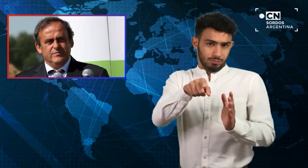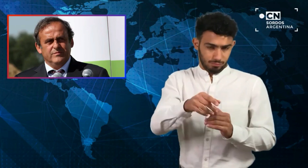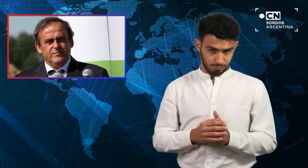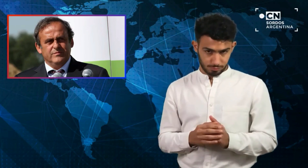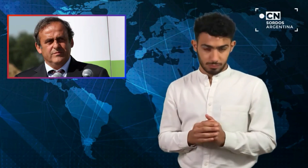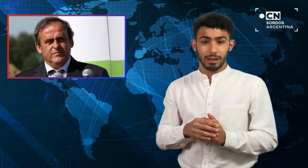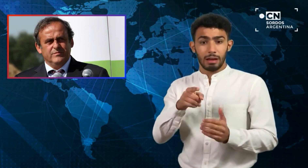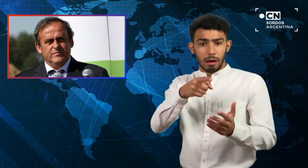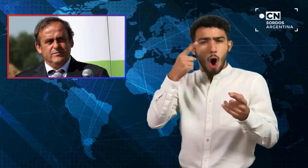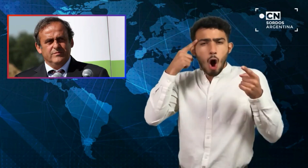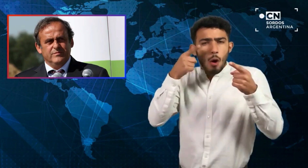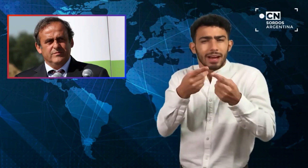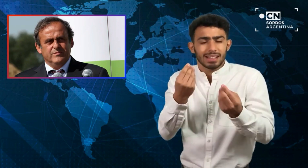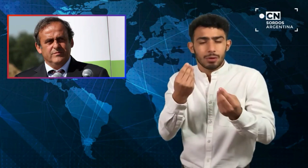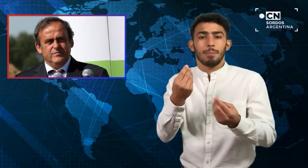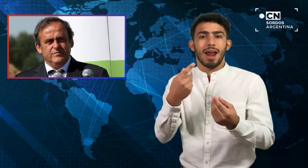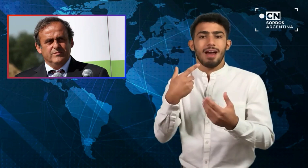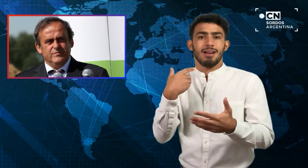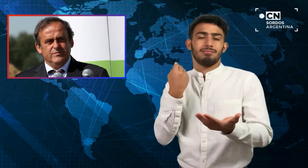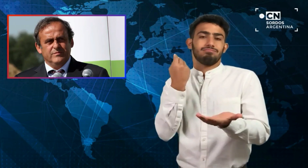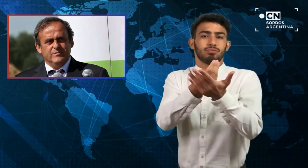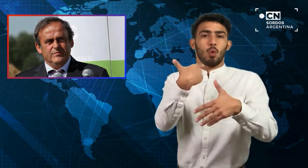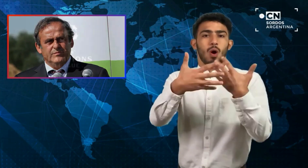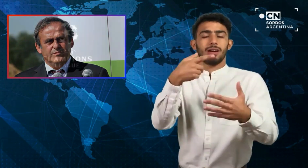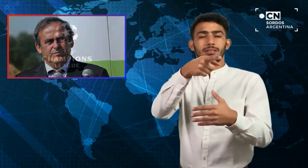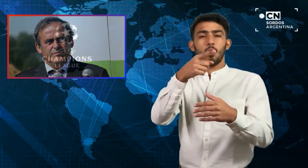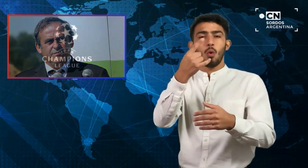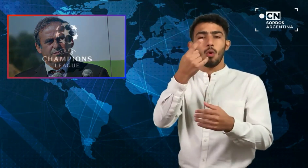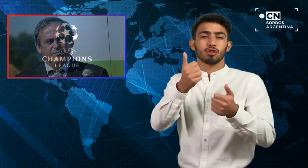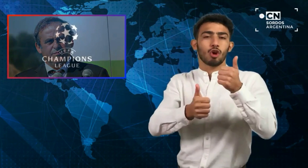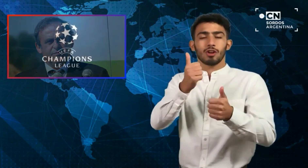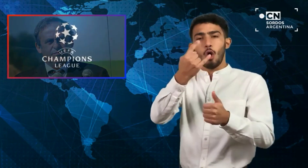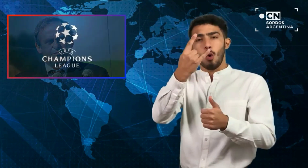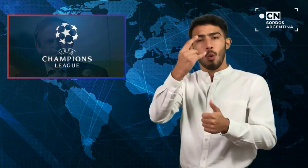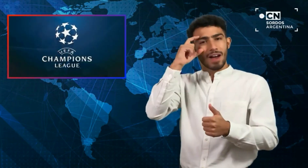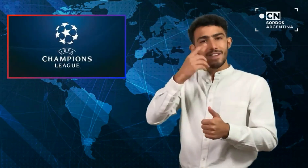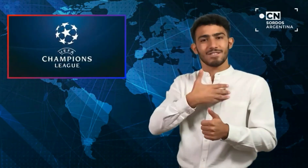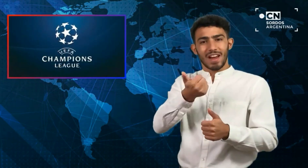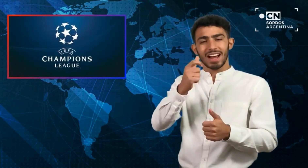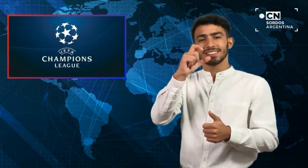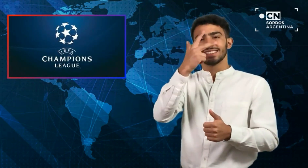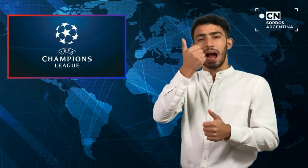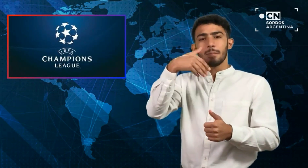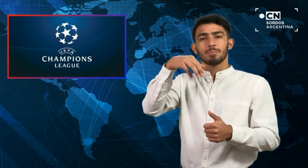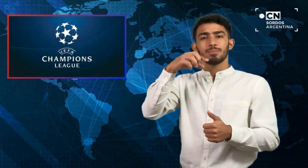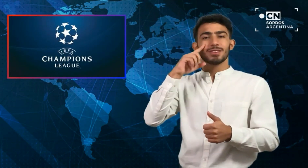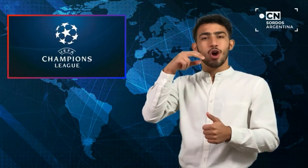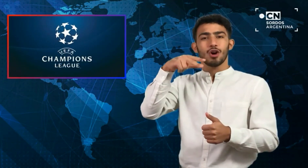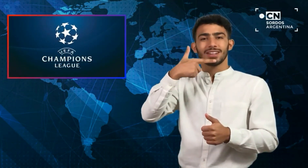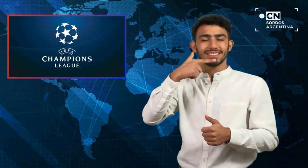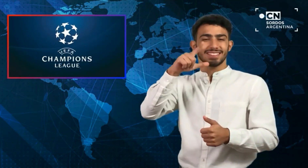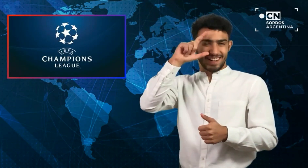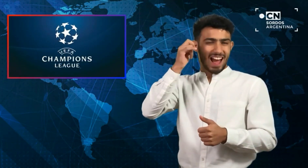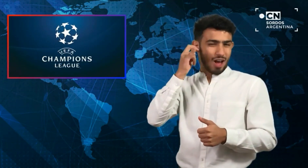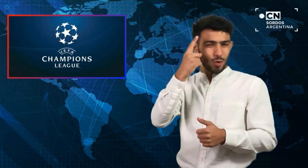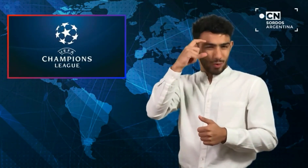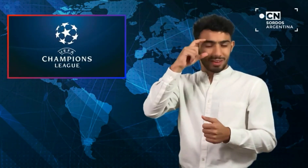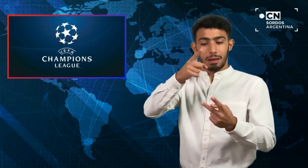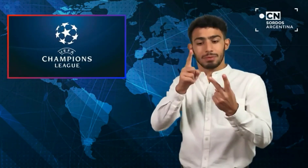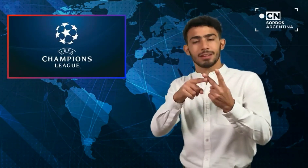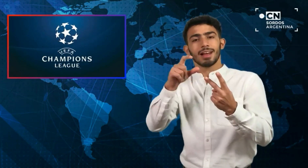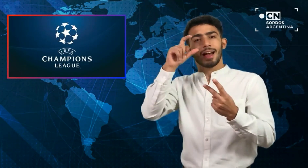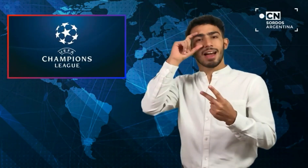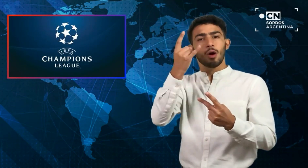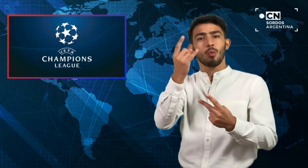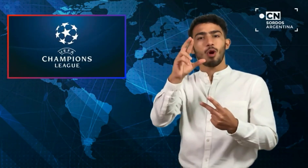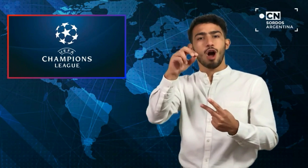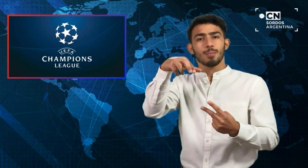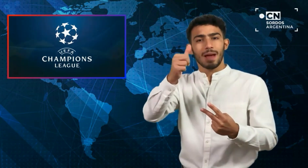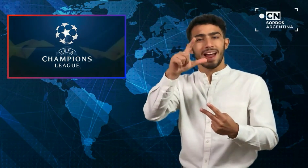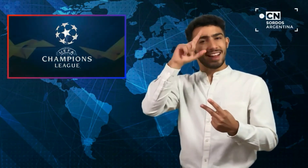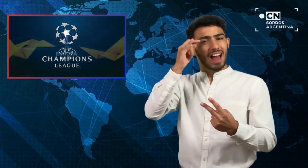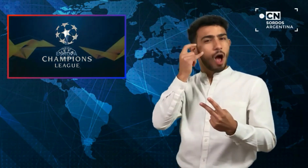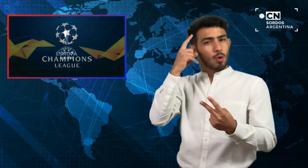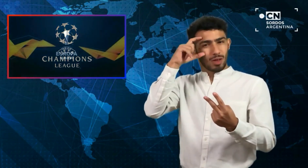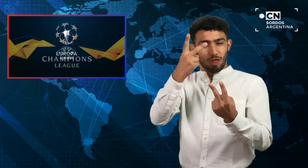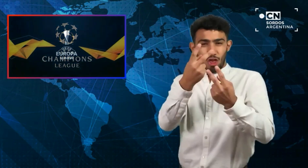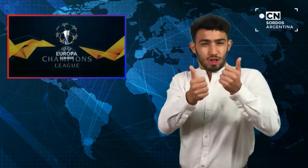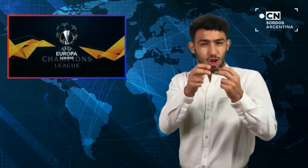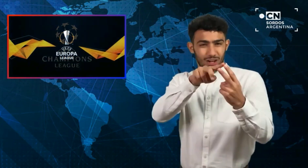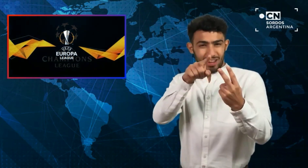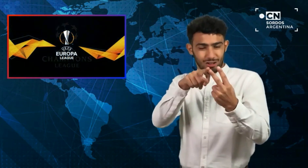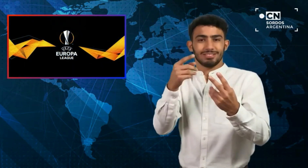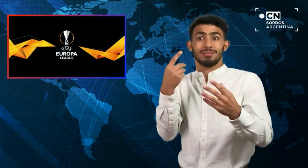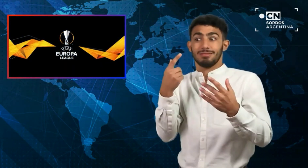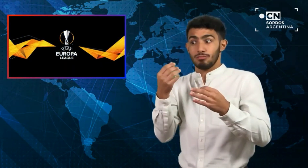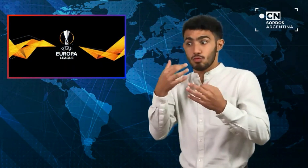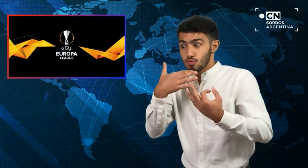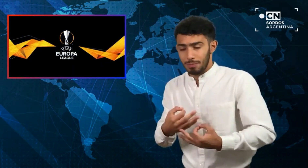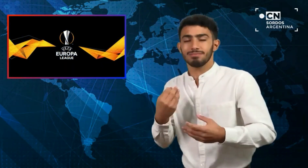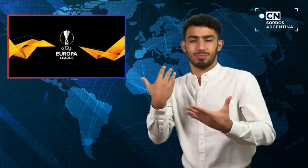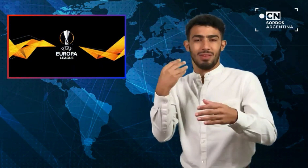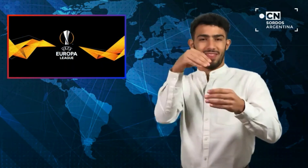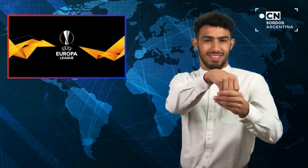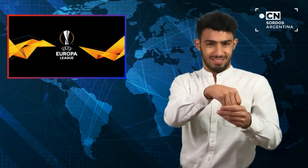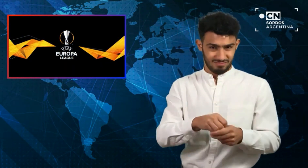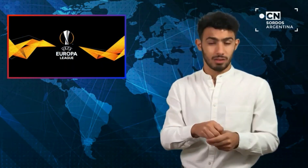para aquellos elencos que disputan la Champions League y la Europa League.